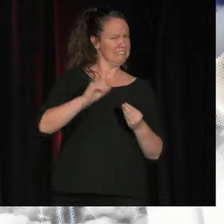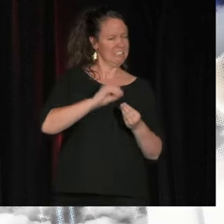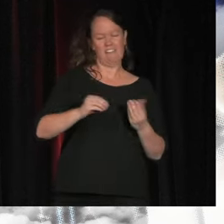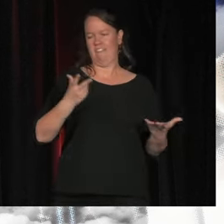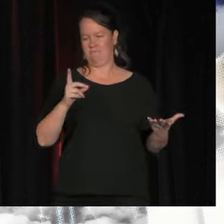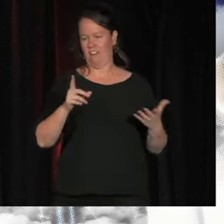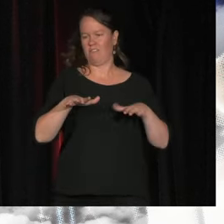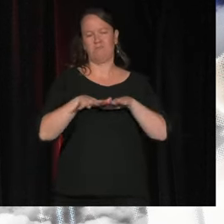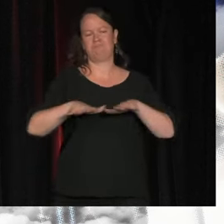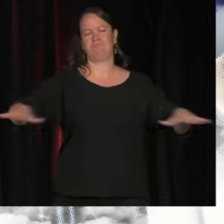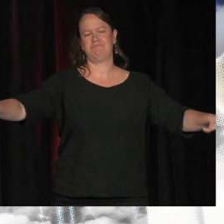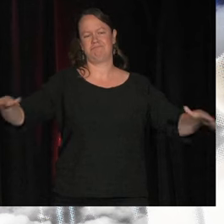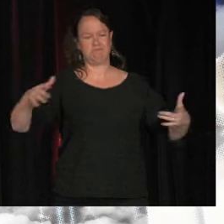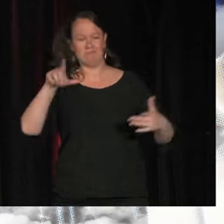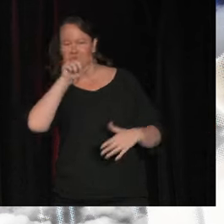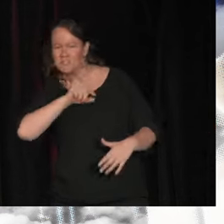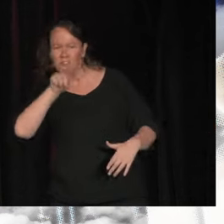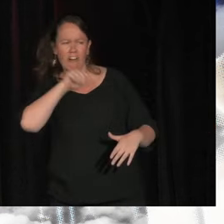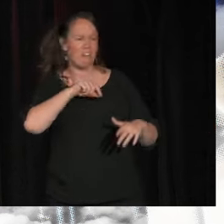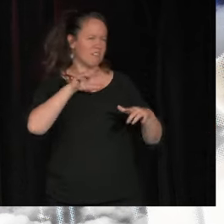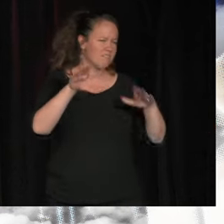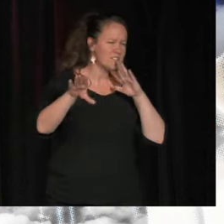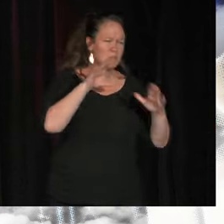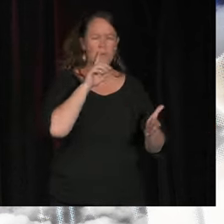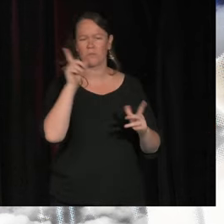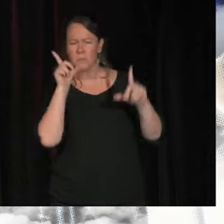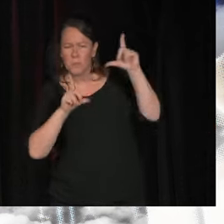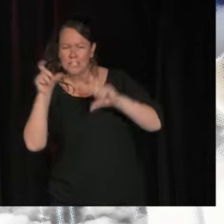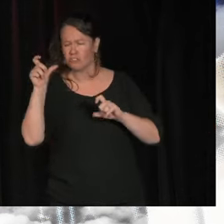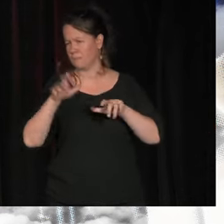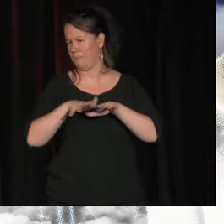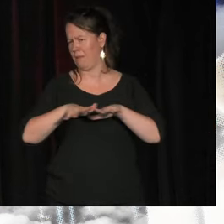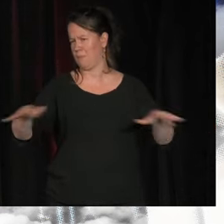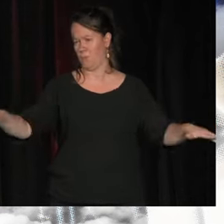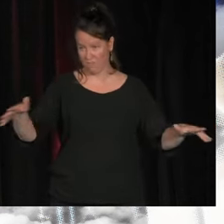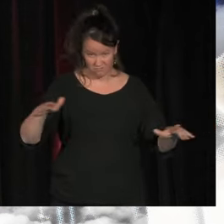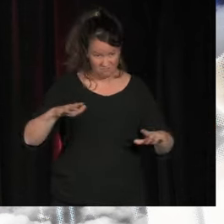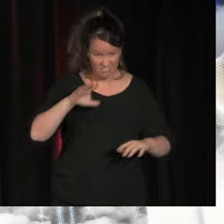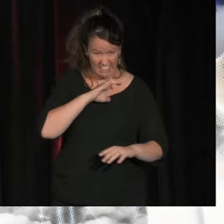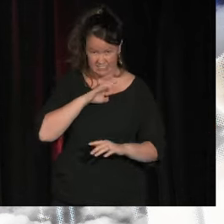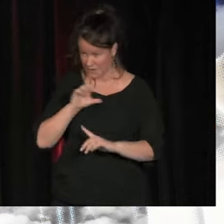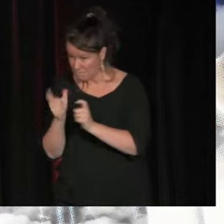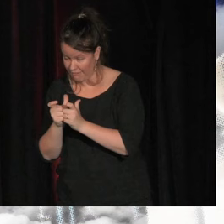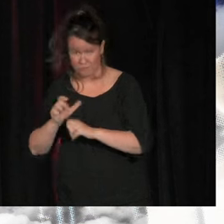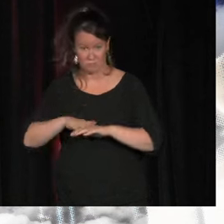sociaux, ils sont partout, on a essayé de les piéger, on n'a pas réussi, peut-être que vous en trouverez un, mais a priori… Ils sont sur Twitter, BlueSky.